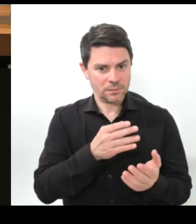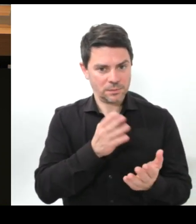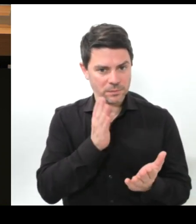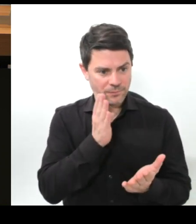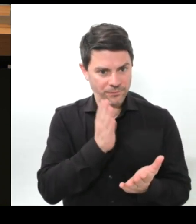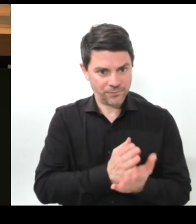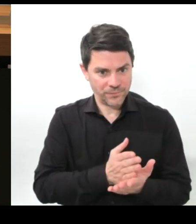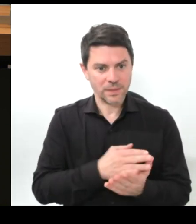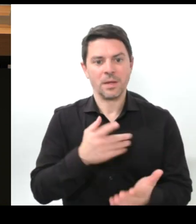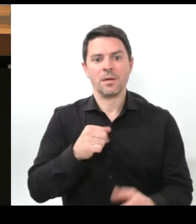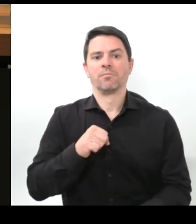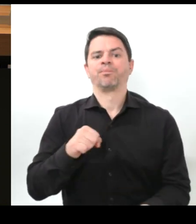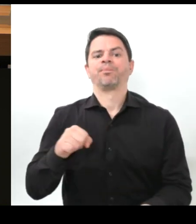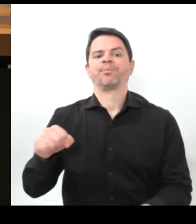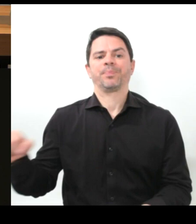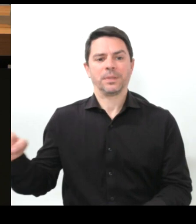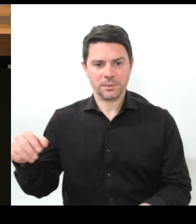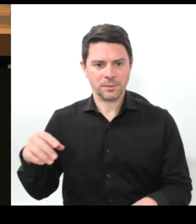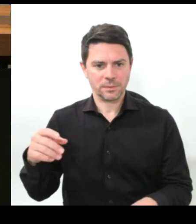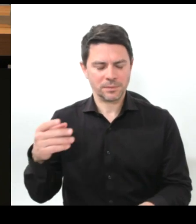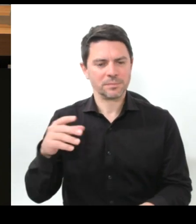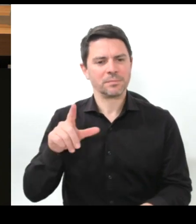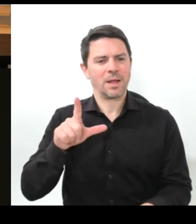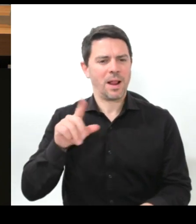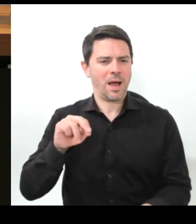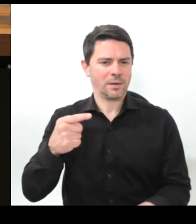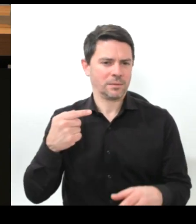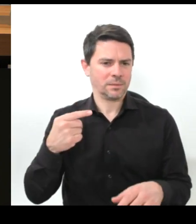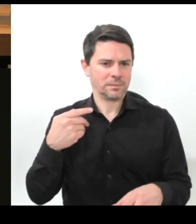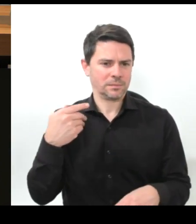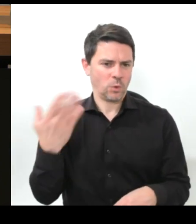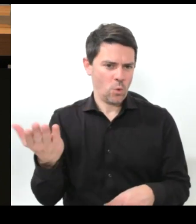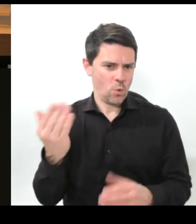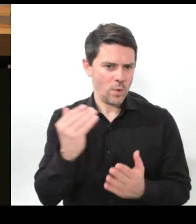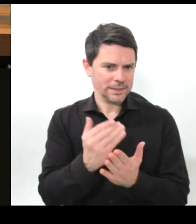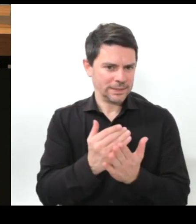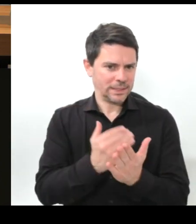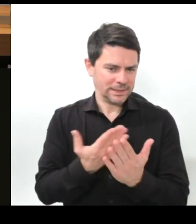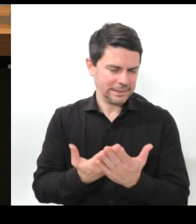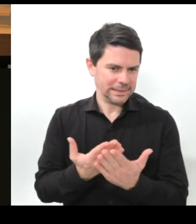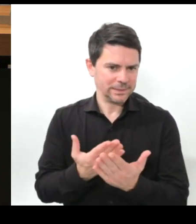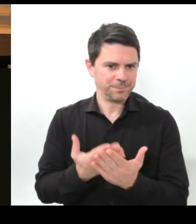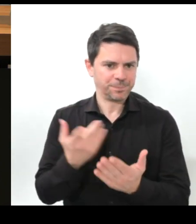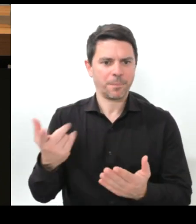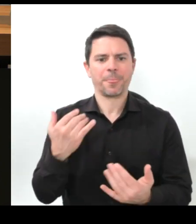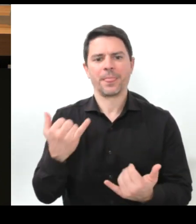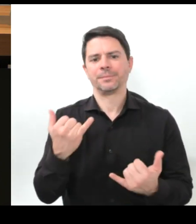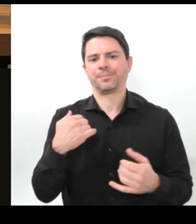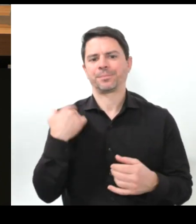Und ich frage Sie: Warum nicht auch der Wohnungsba? Was wollen